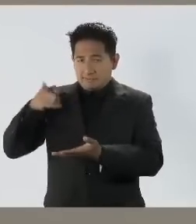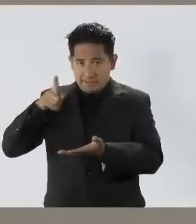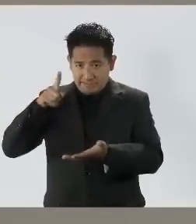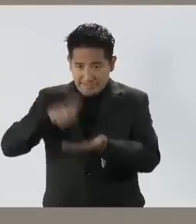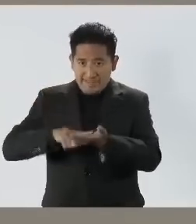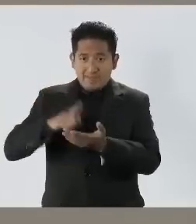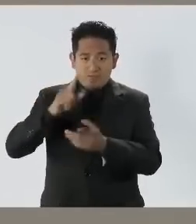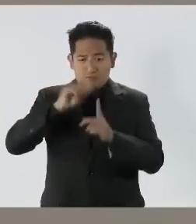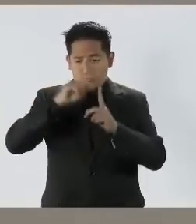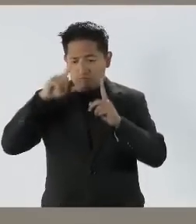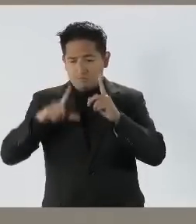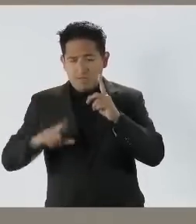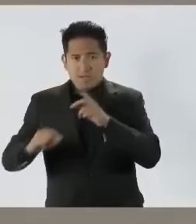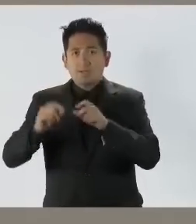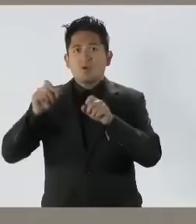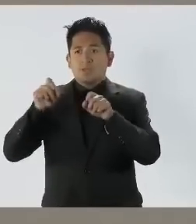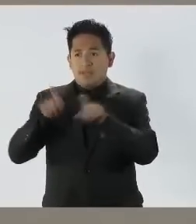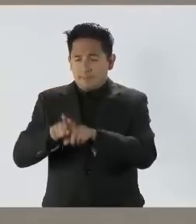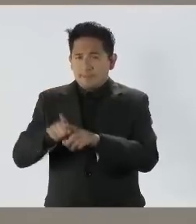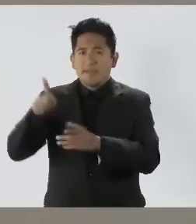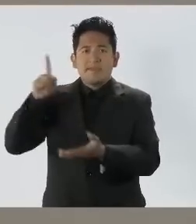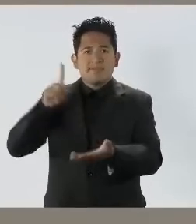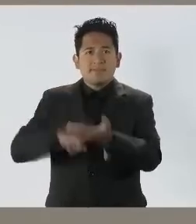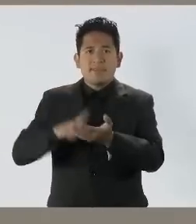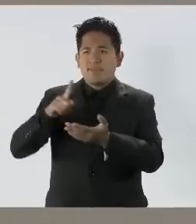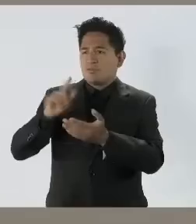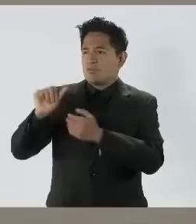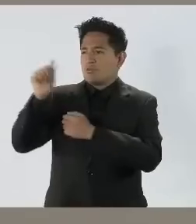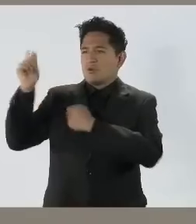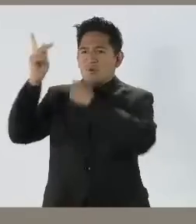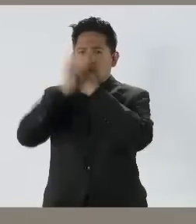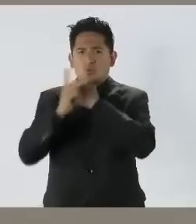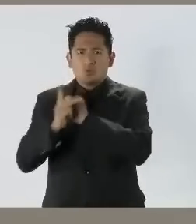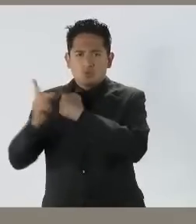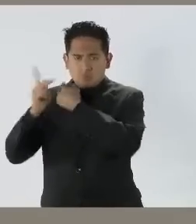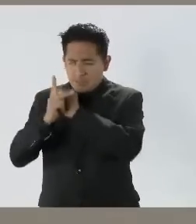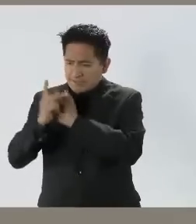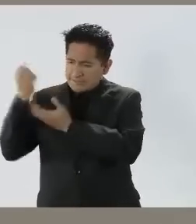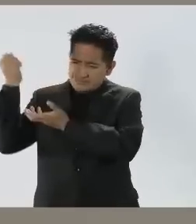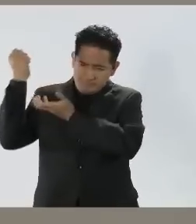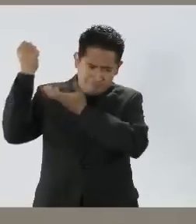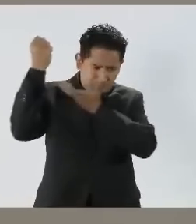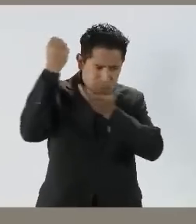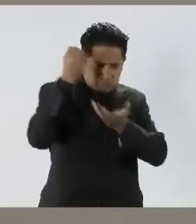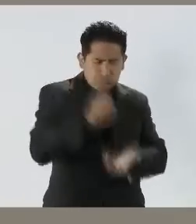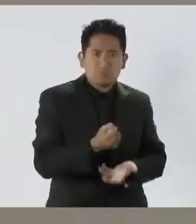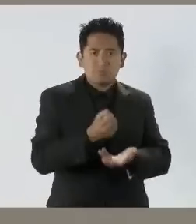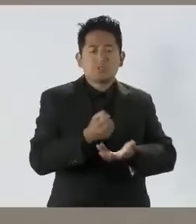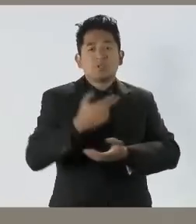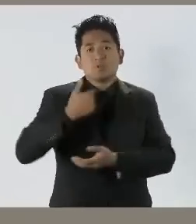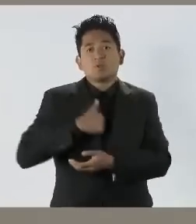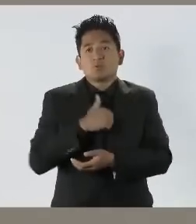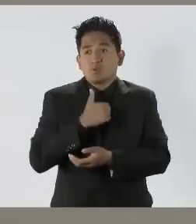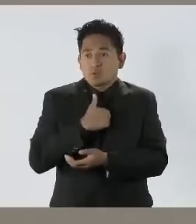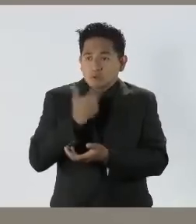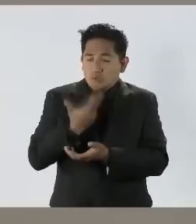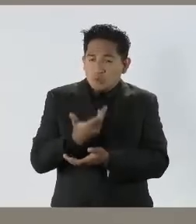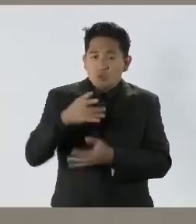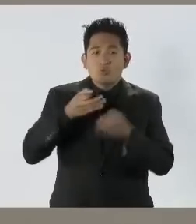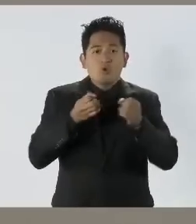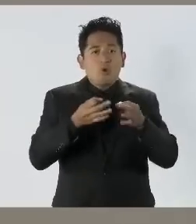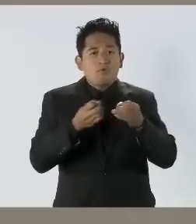ayudar a que esto crezca creamos la nueva agencia de atracción de inversiones para la ciudad de